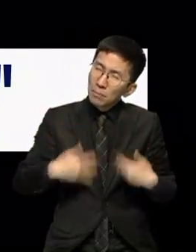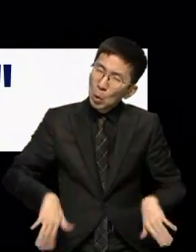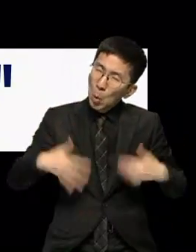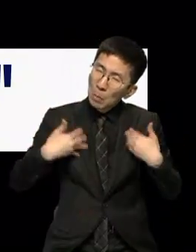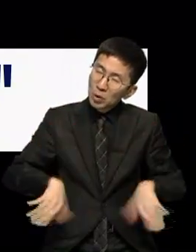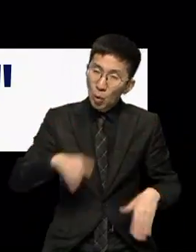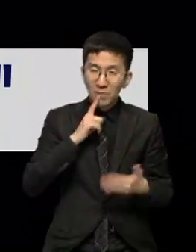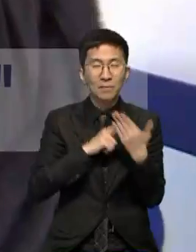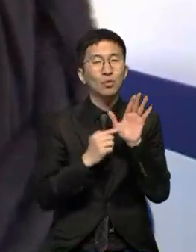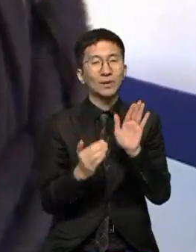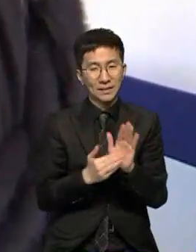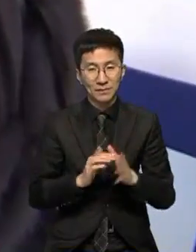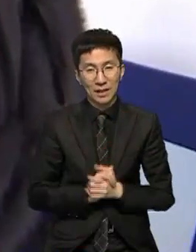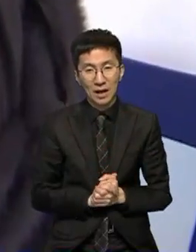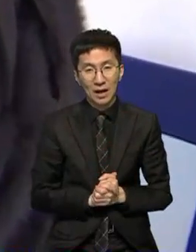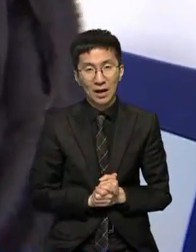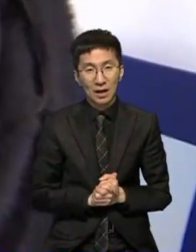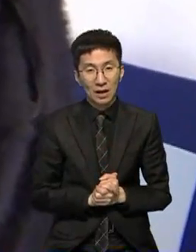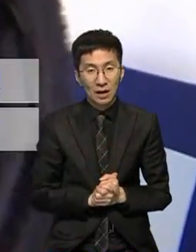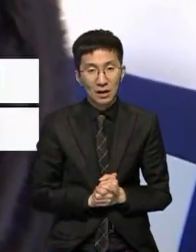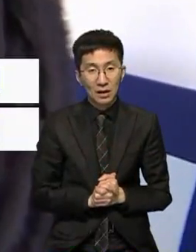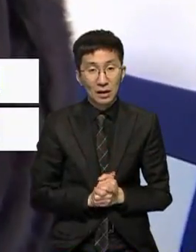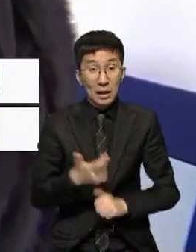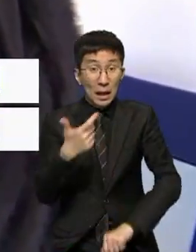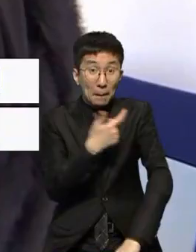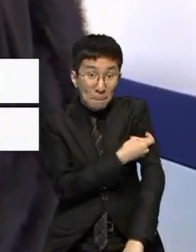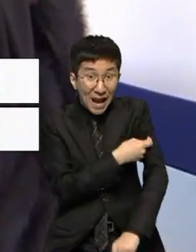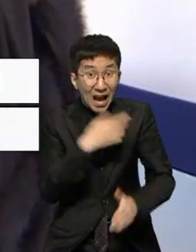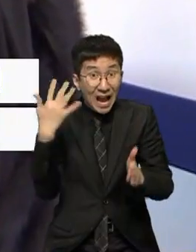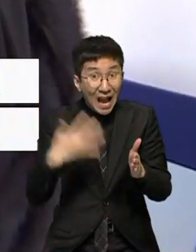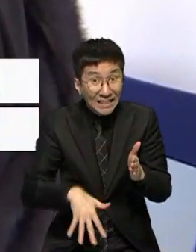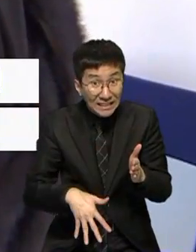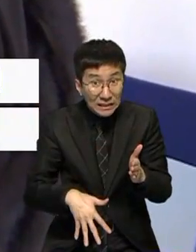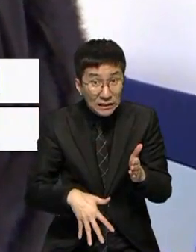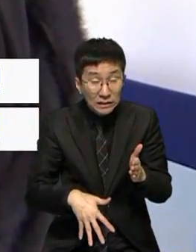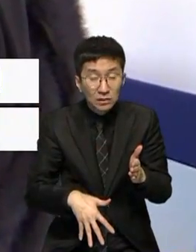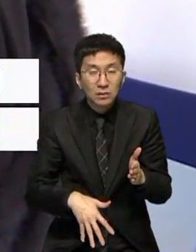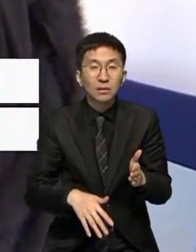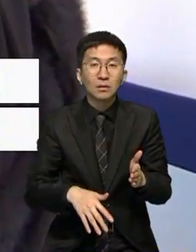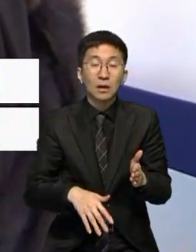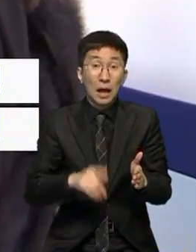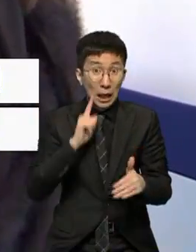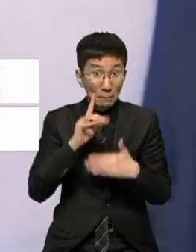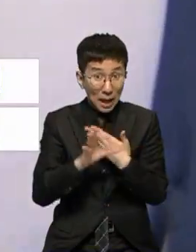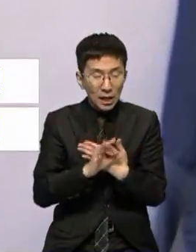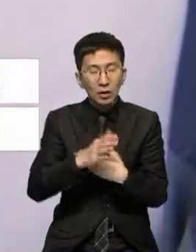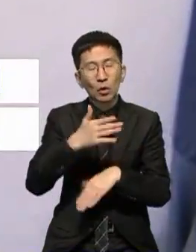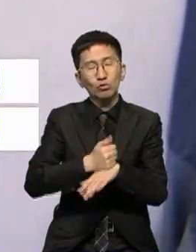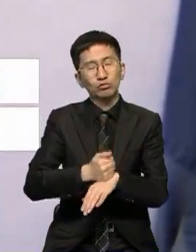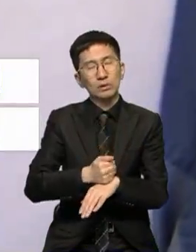공개했습니다. 그러면서 백신을 맞지 않았더라면 증세가 더 심했을 거라면서 접종을 마친 아내와